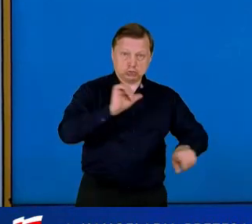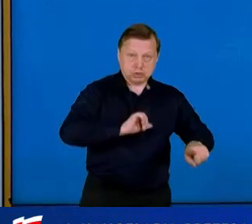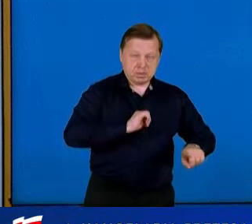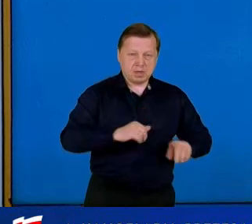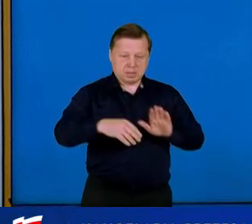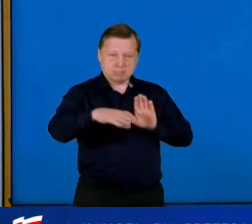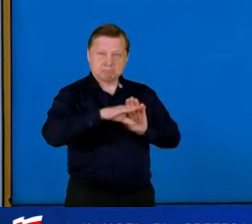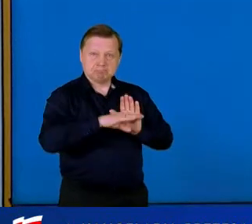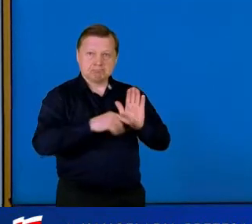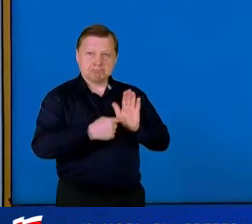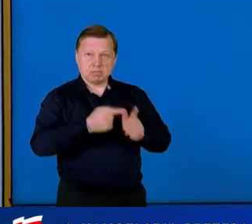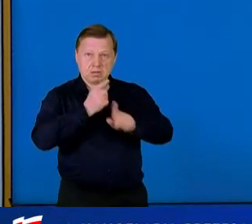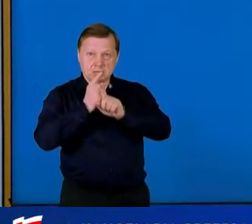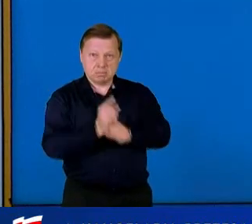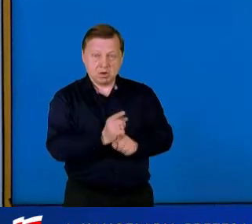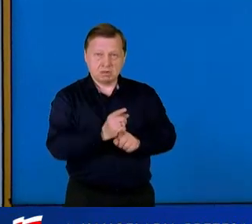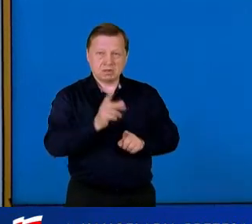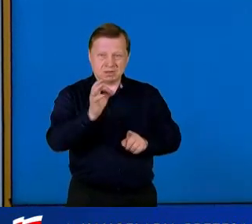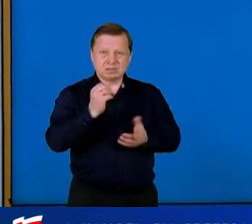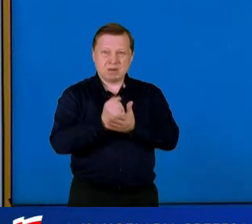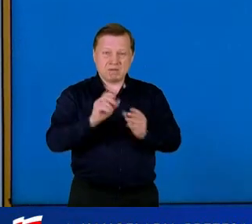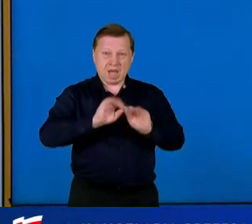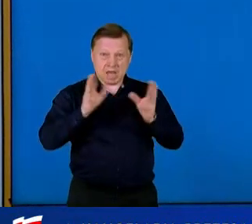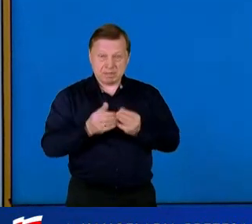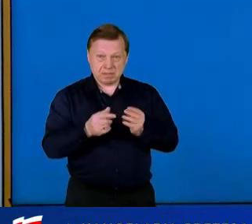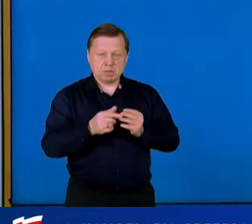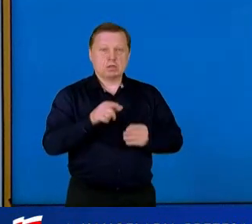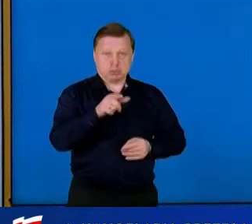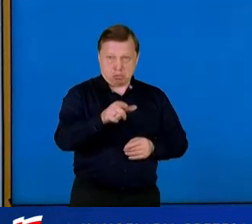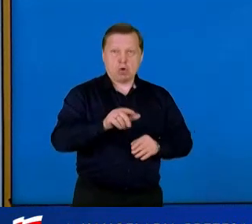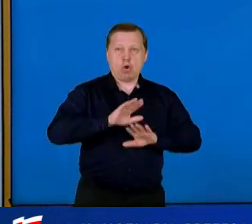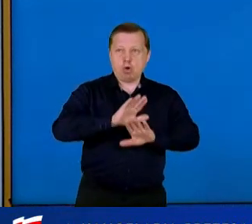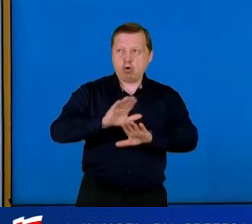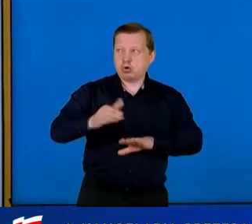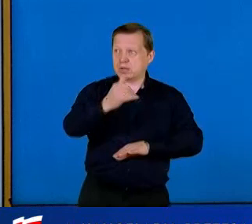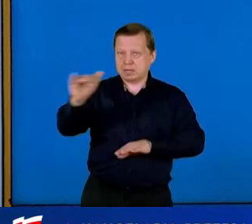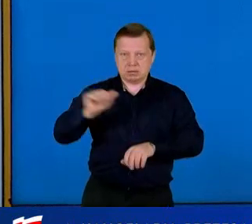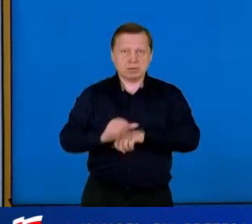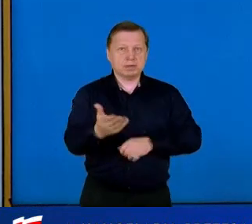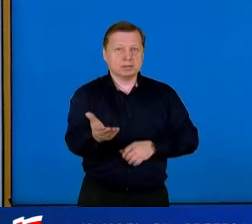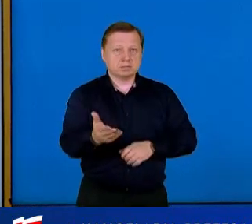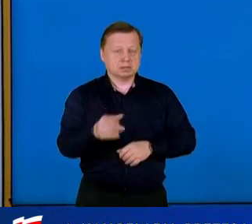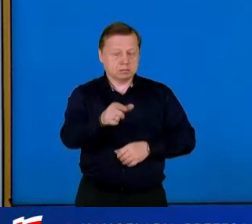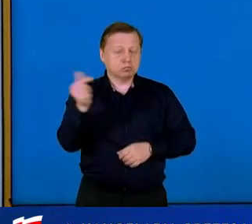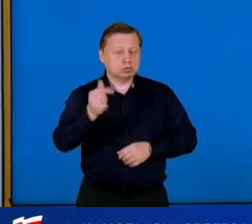które obowiązują w epidemii chronimy także innych. I miejmy to na uwadze w tych szczególnych dniach,